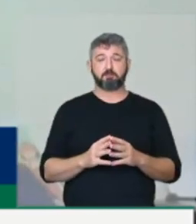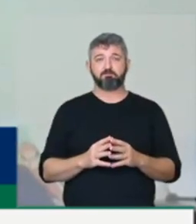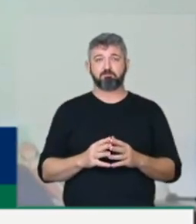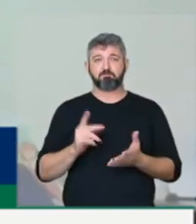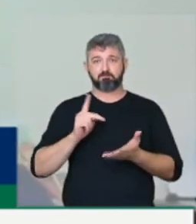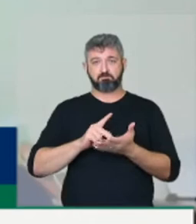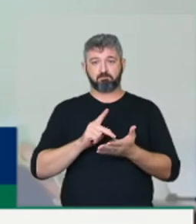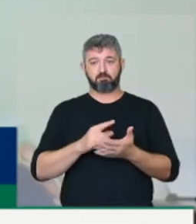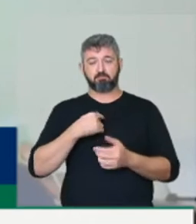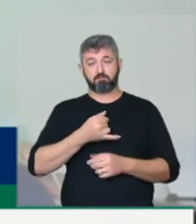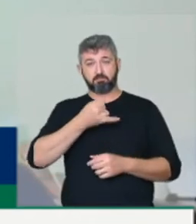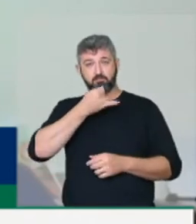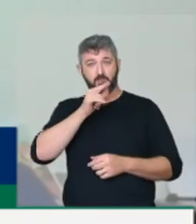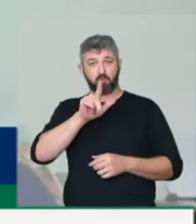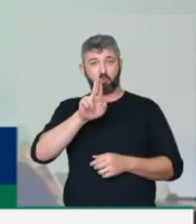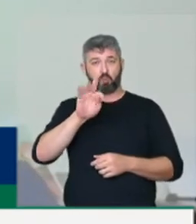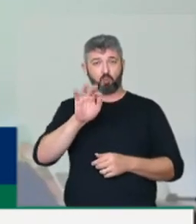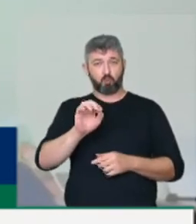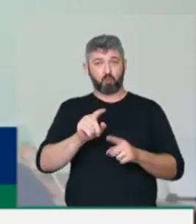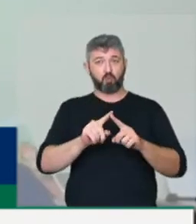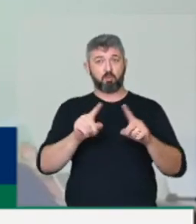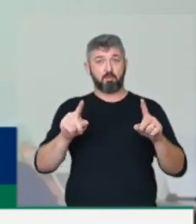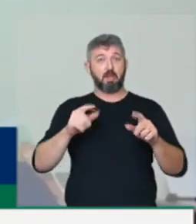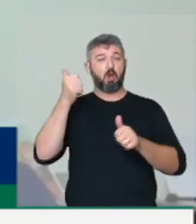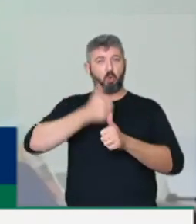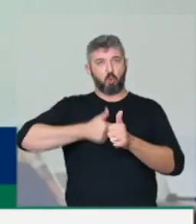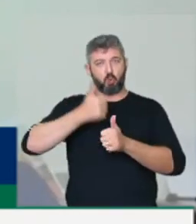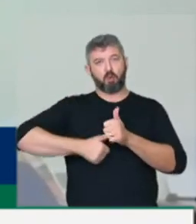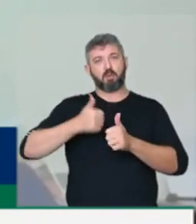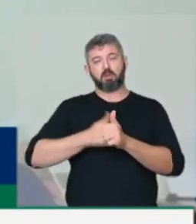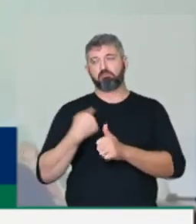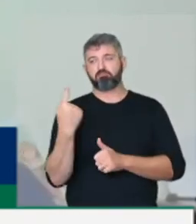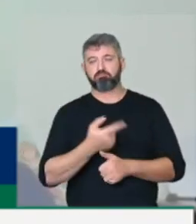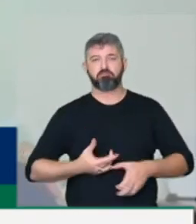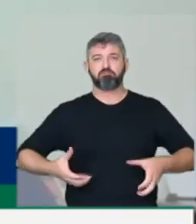LUTO, MAS TAMBÉM ESTAMOS EM LUTA, ESSA LUTA É COLETIVA... TODOS CONTRA O COVID-19. NO